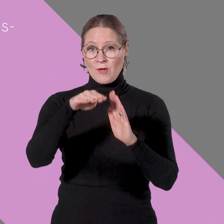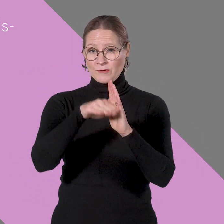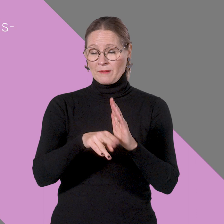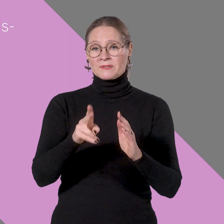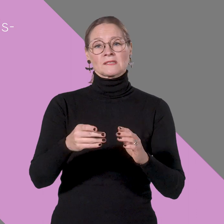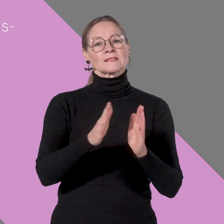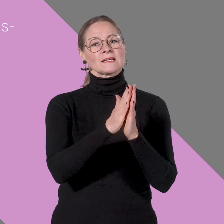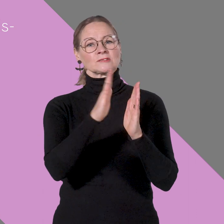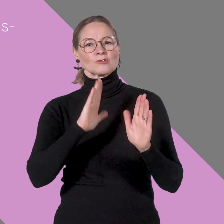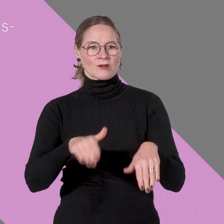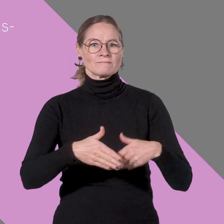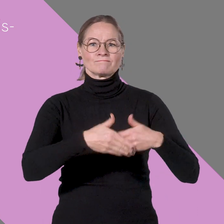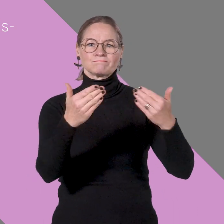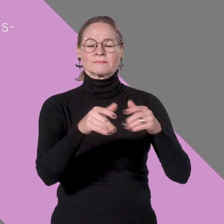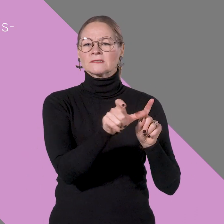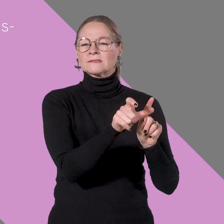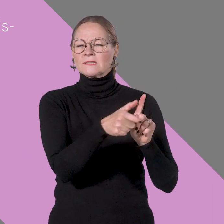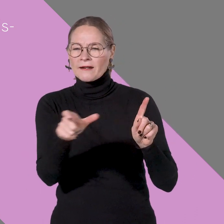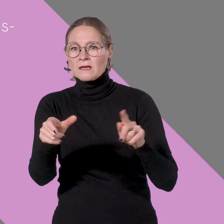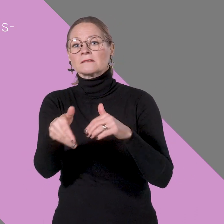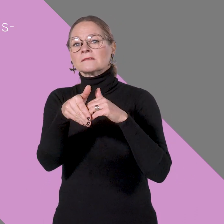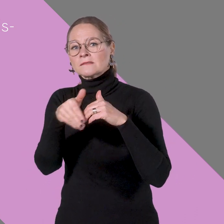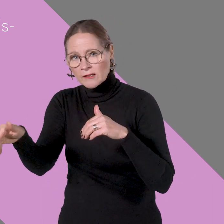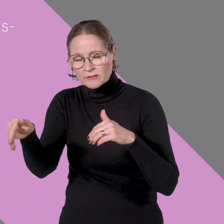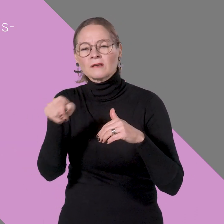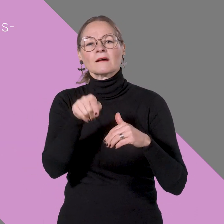Ohjelma on jatkoa kirjastossa julkaistulle sarjalle, -